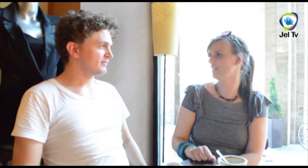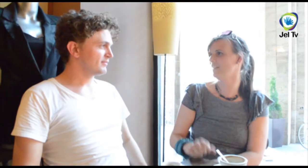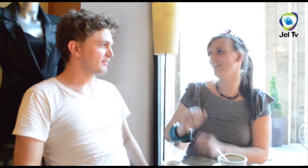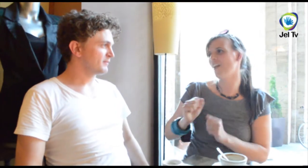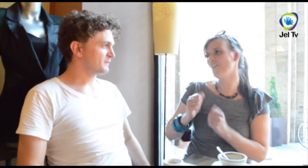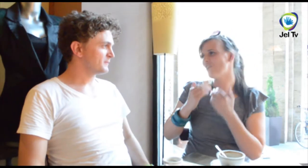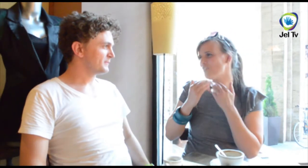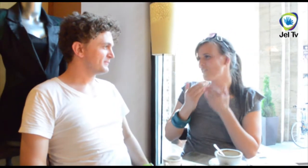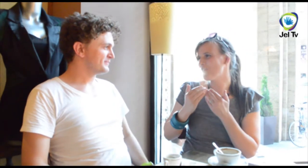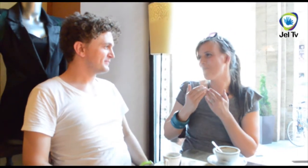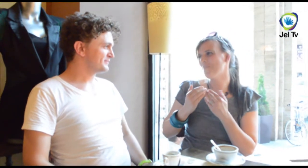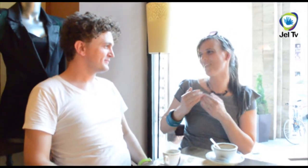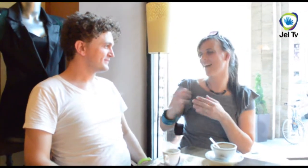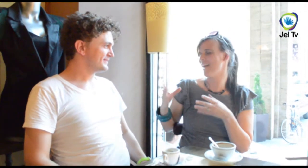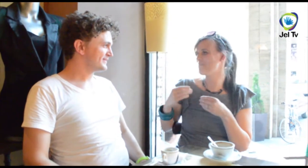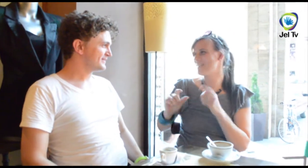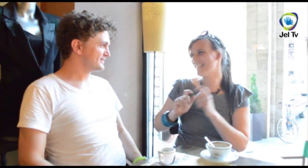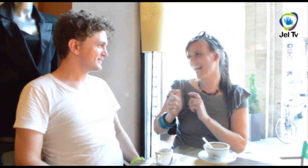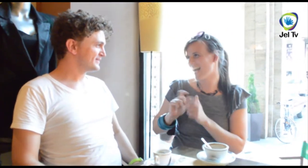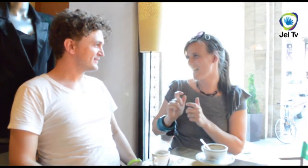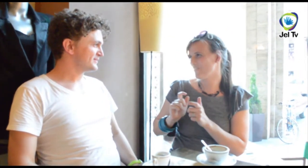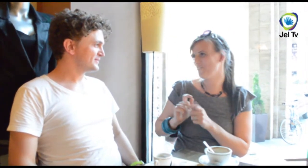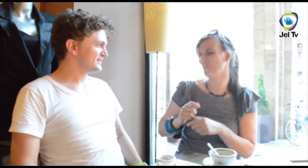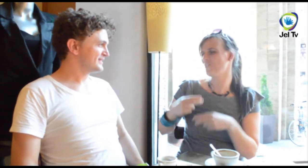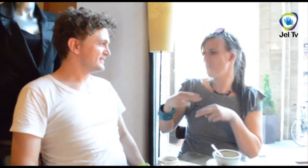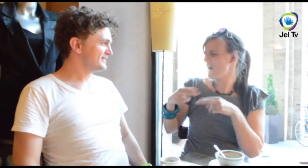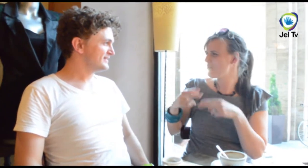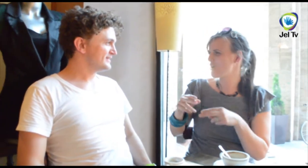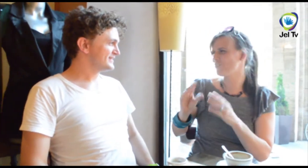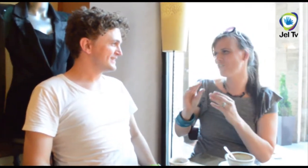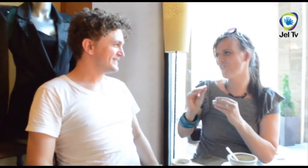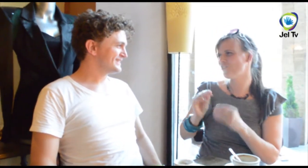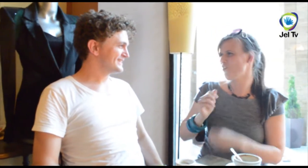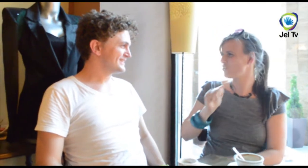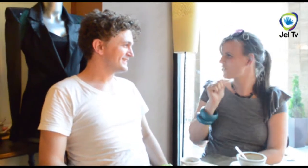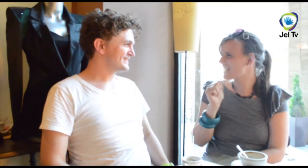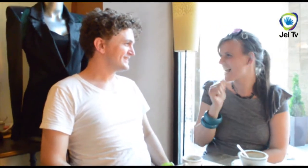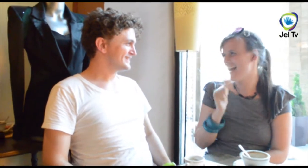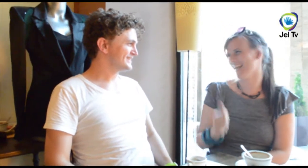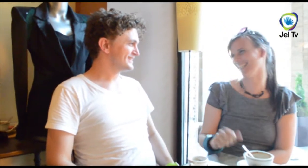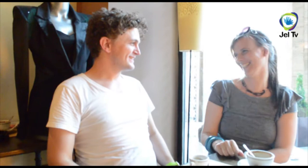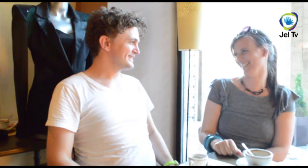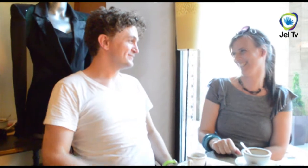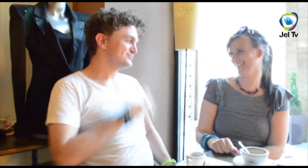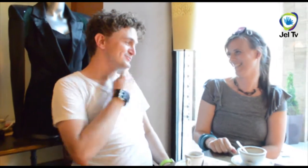Nagyon köszönöm, hogy együtt beszélgettünk! További sok, sok sikert!